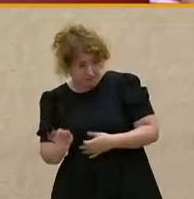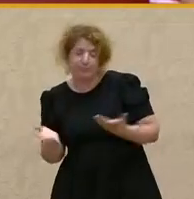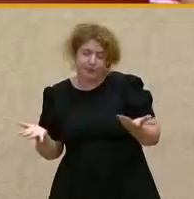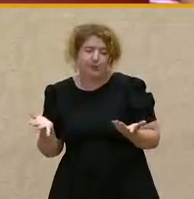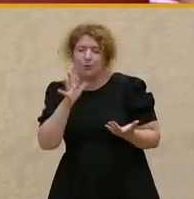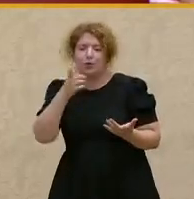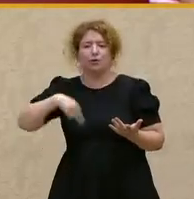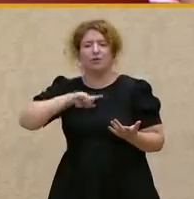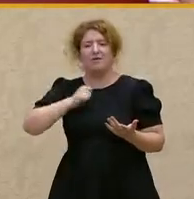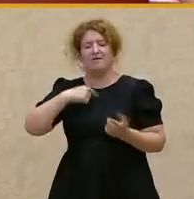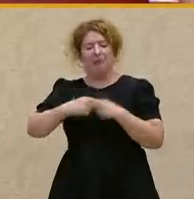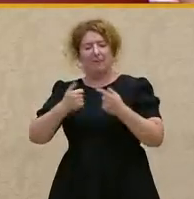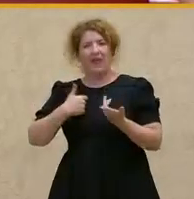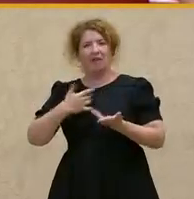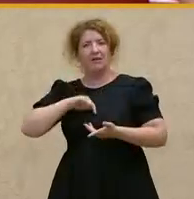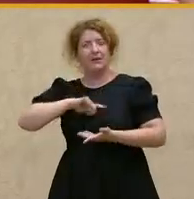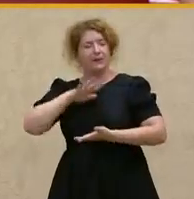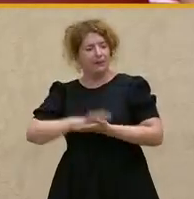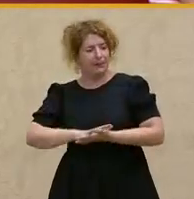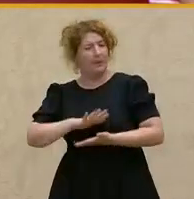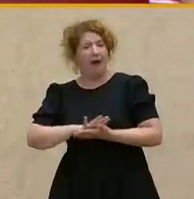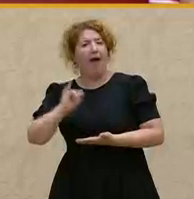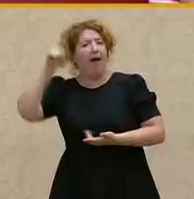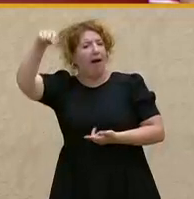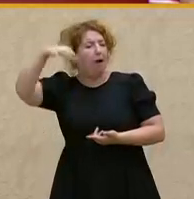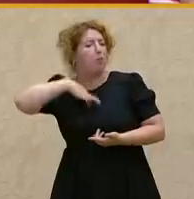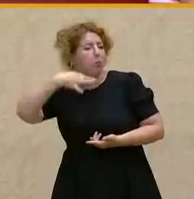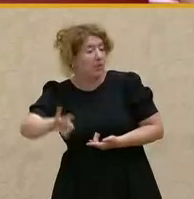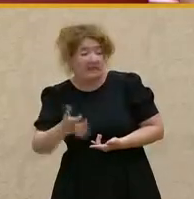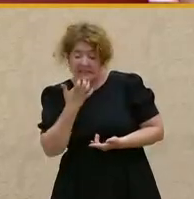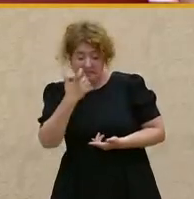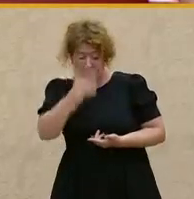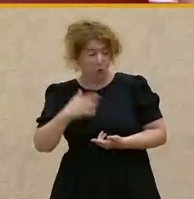que los padres puedan estar tranquilos, sabiendo que cuando ellos no estén seanos